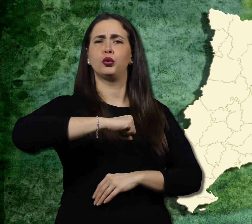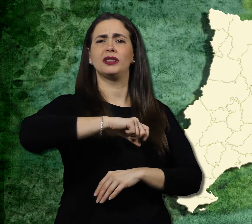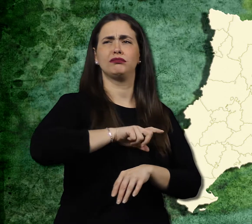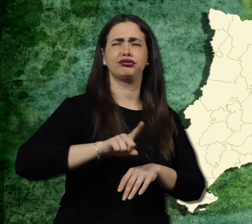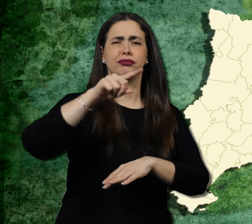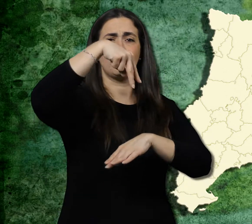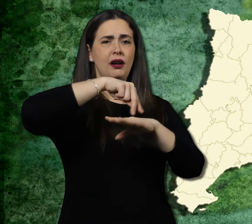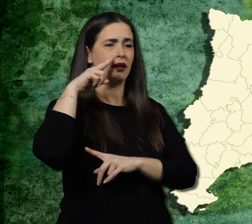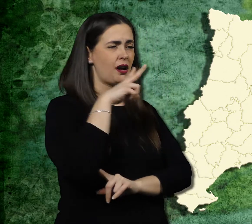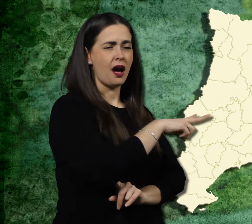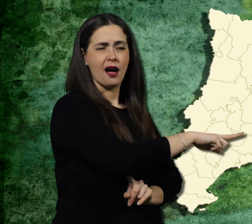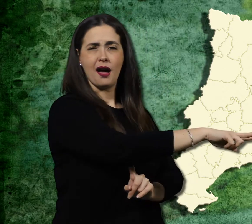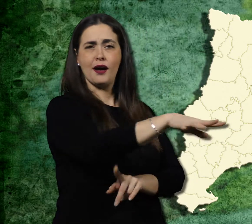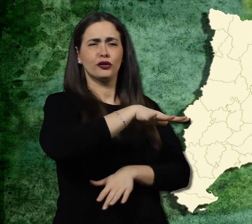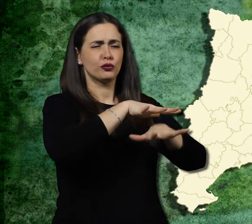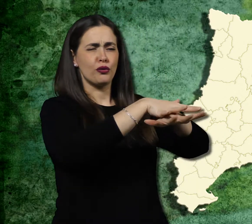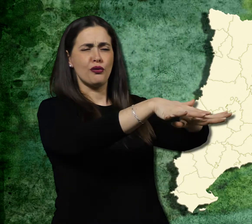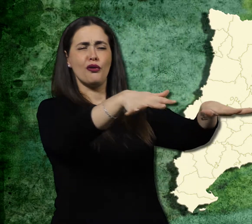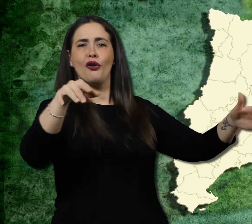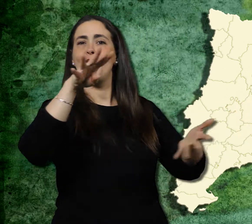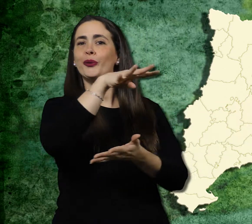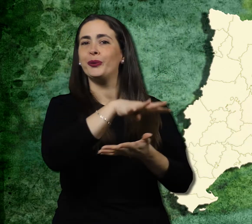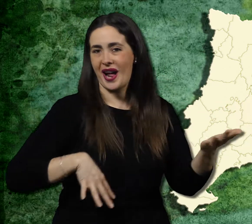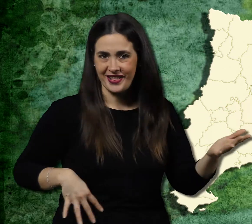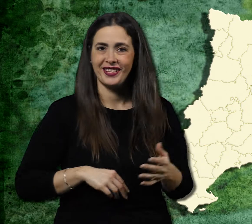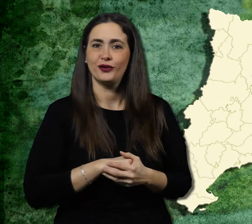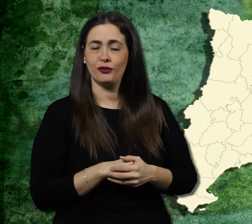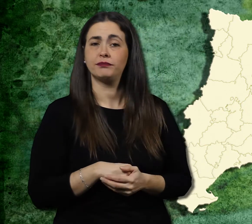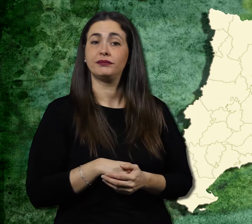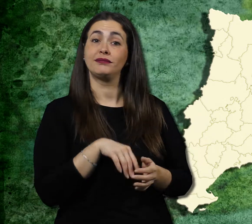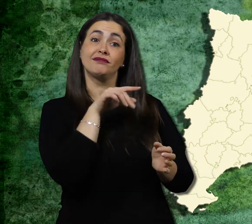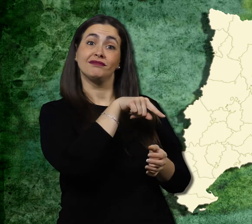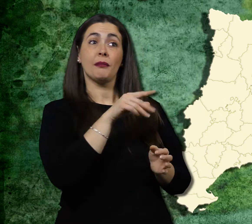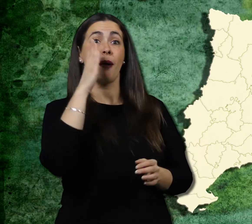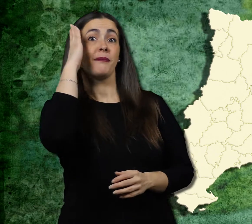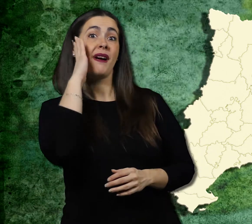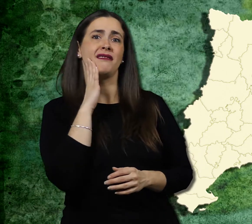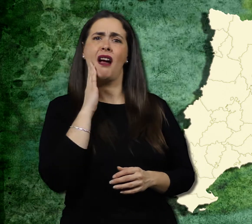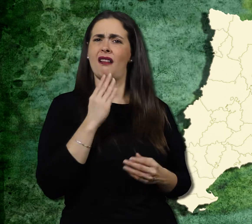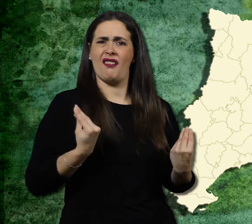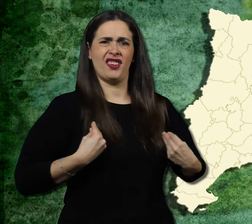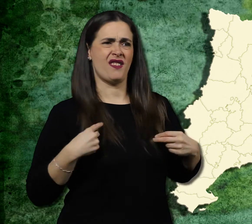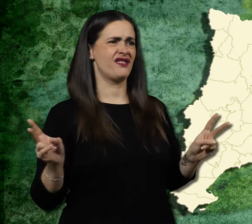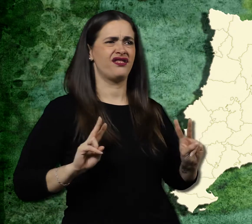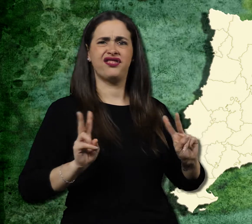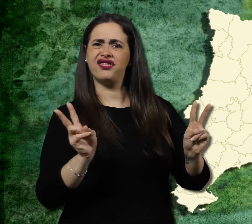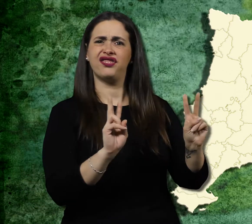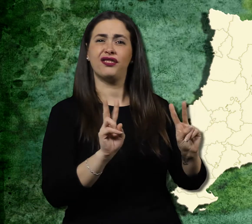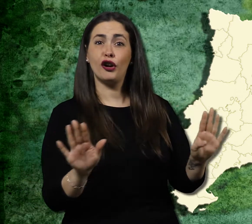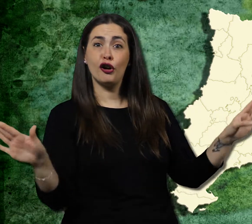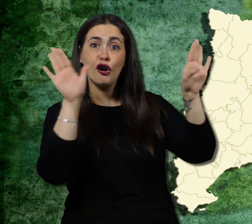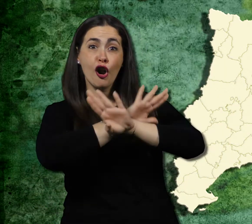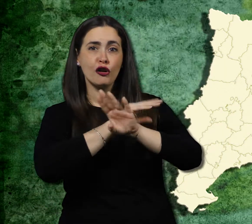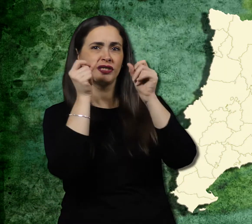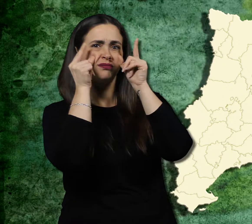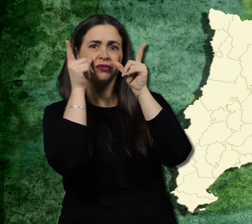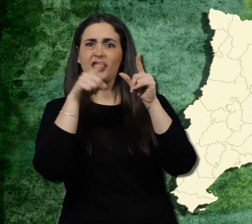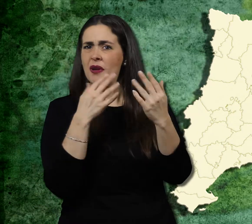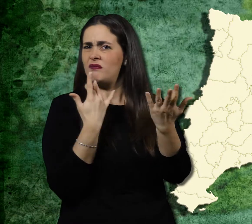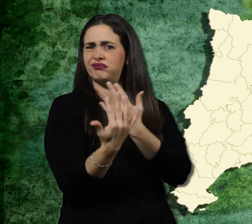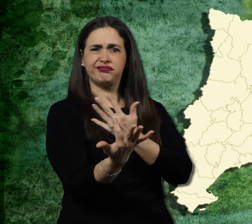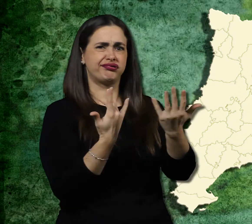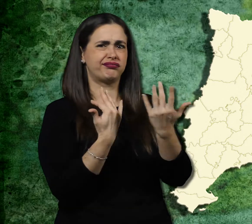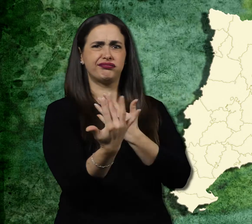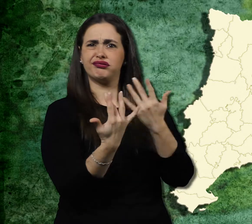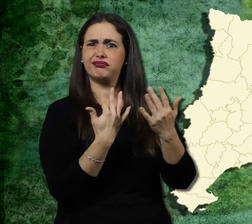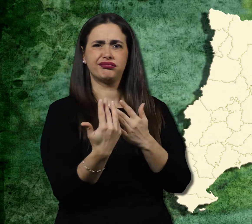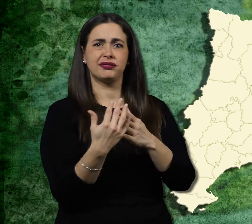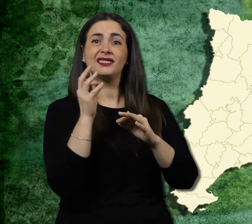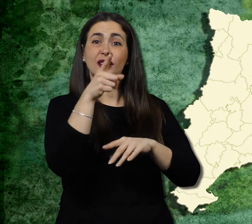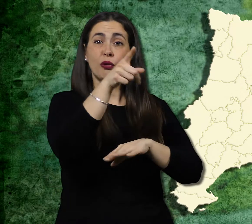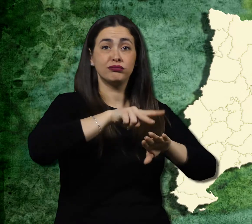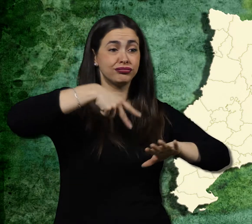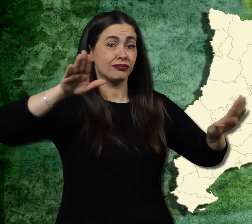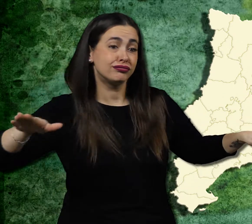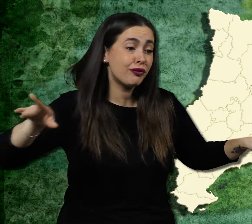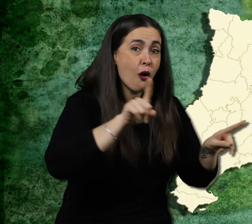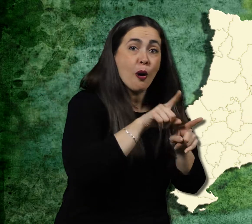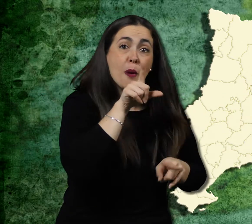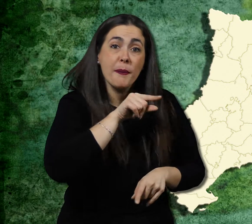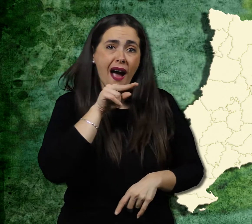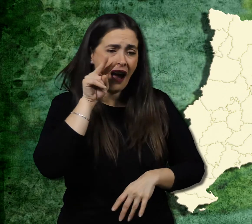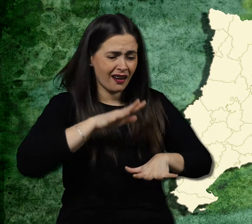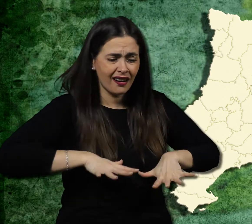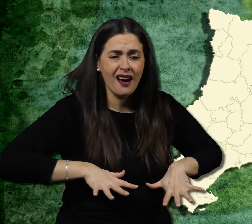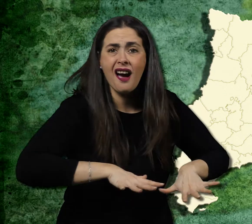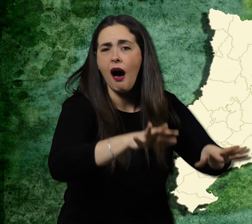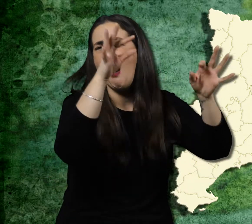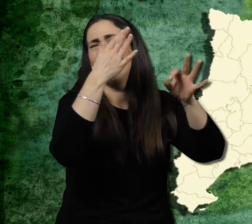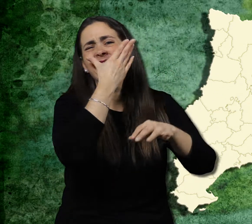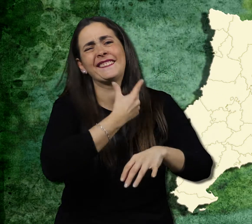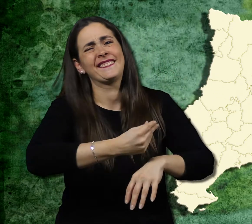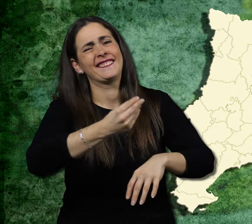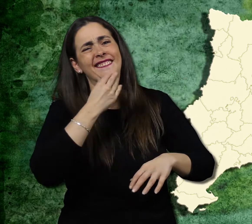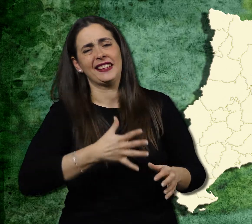o que s'enfila a Montjuïc per observar a vista d'ocell el perfil d'una ciutat viva de dia i desperta de nit.